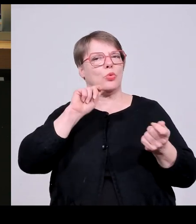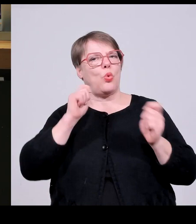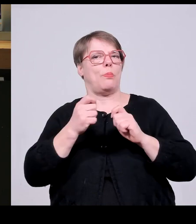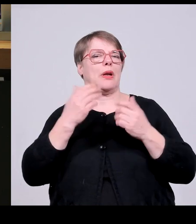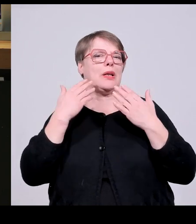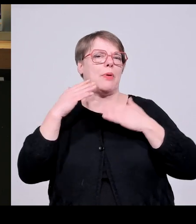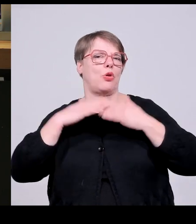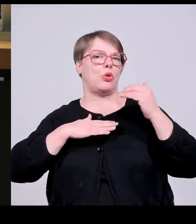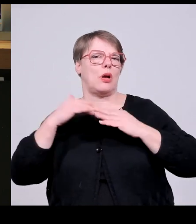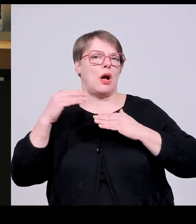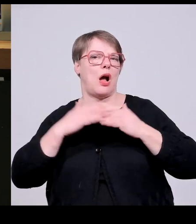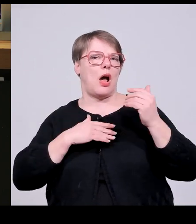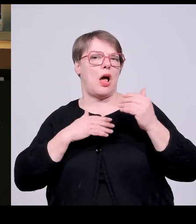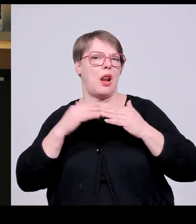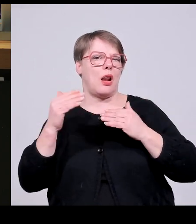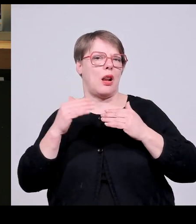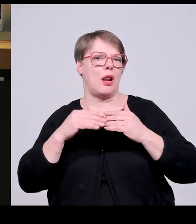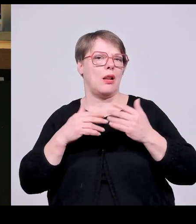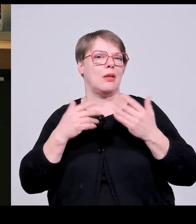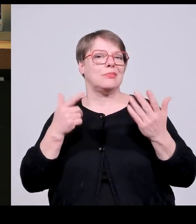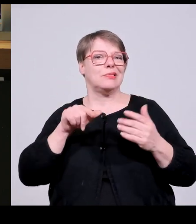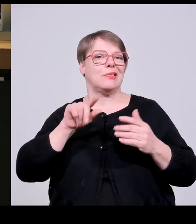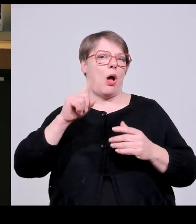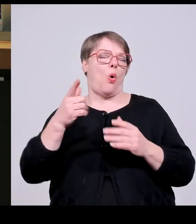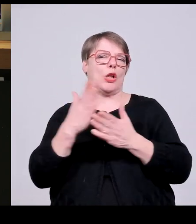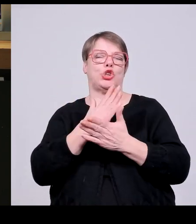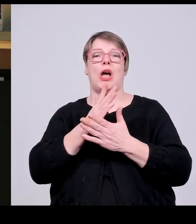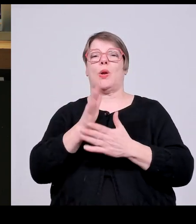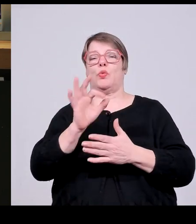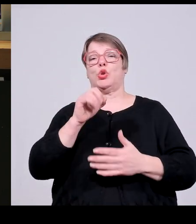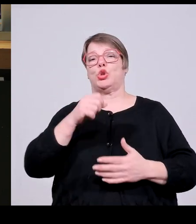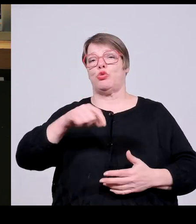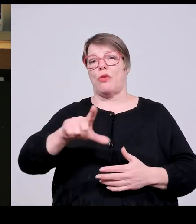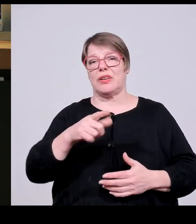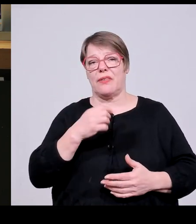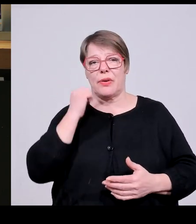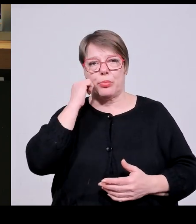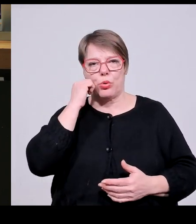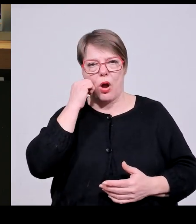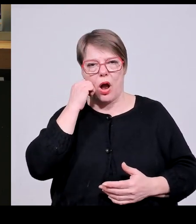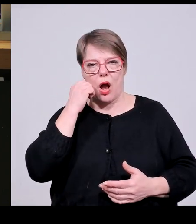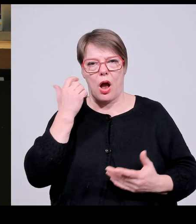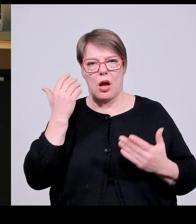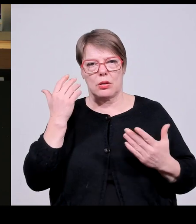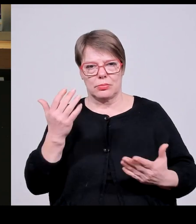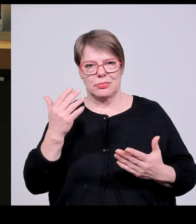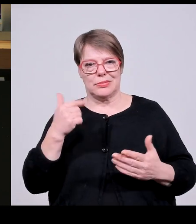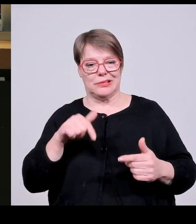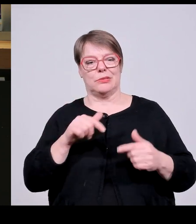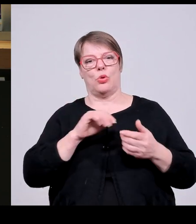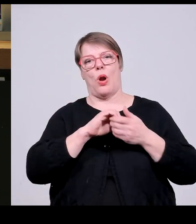die große energie und klimapolitischen Herausforderung, gemeinsam mit industriellen Partnern zu bewegen.